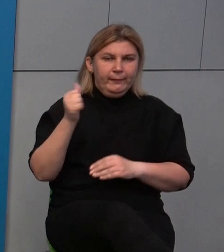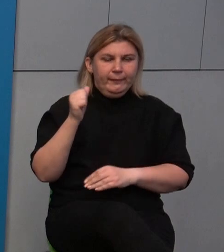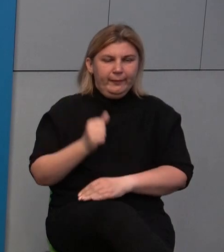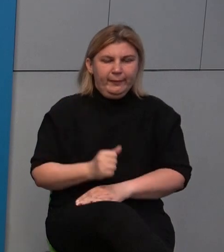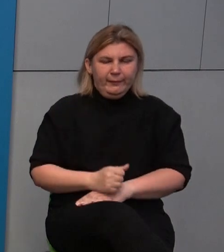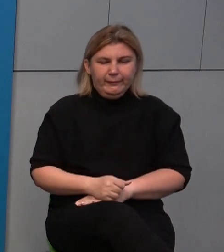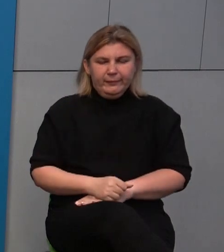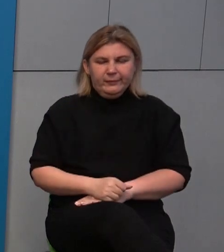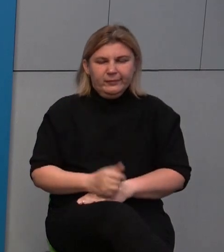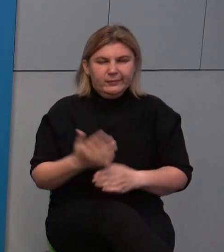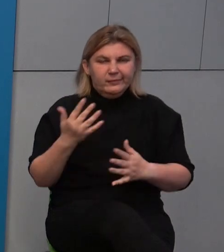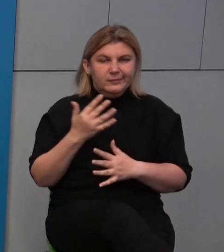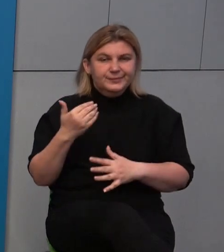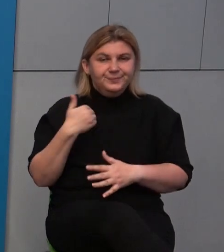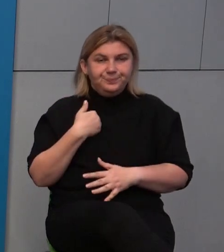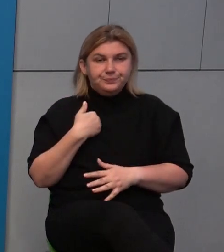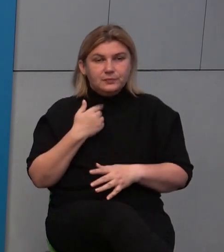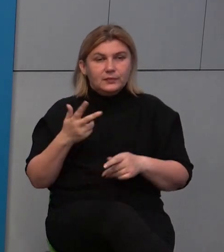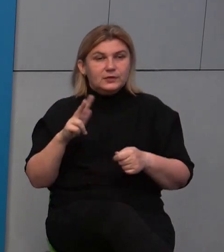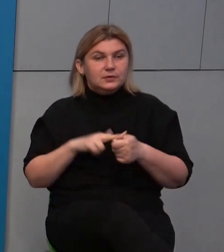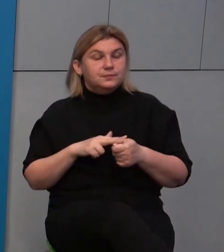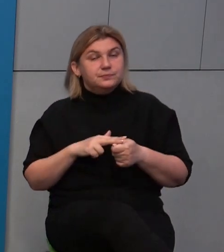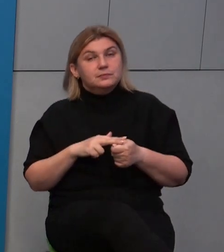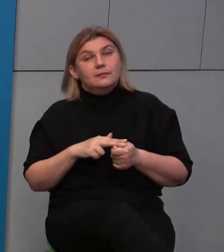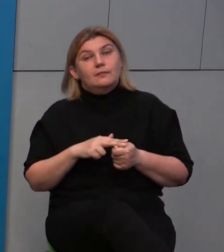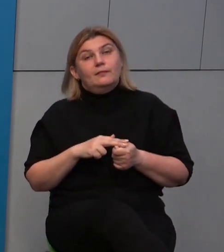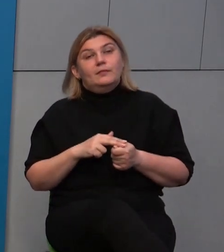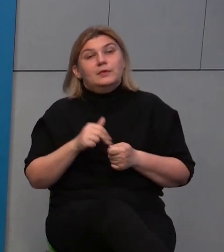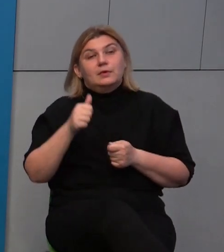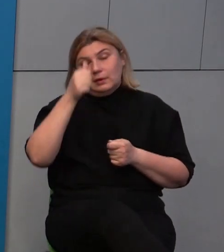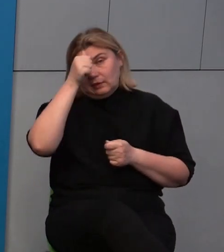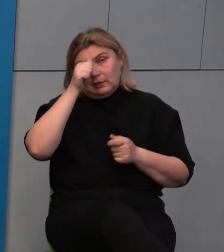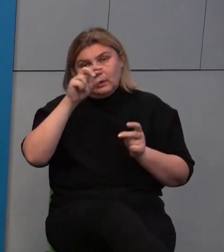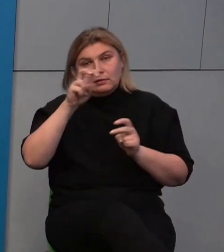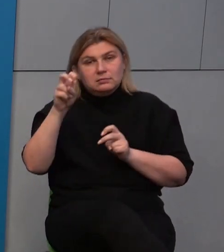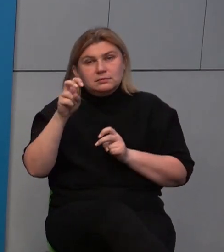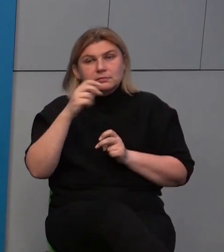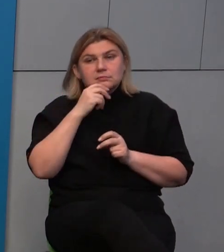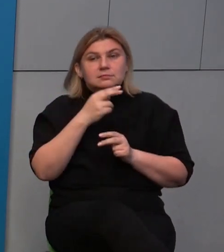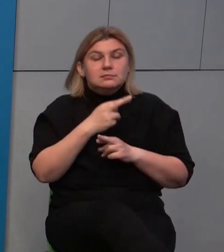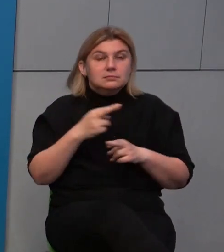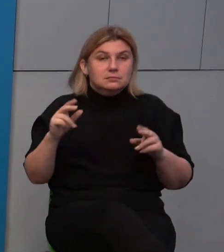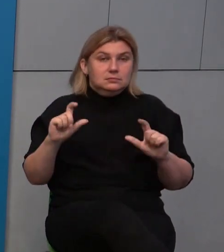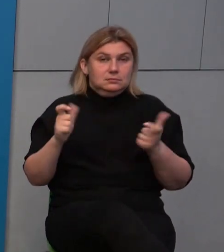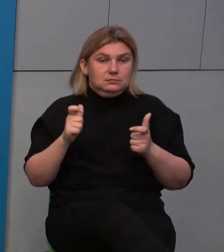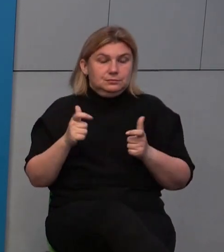gdzie właśnie używałam niektórych nazw różnych wydarzeń II wojny światowej,